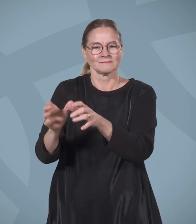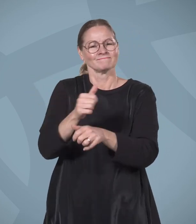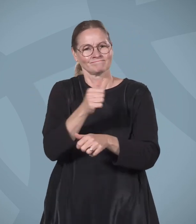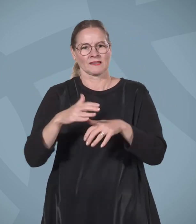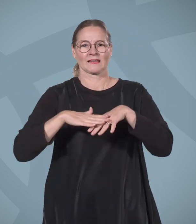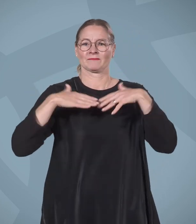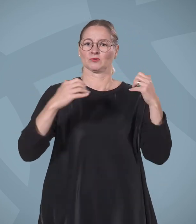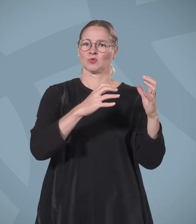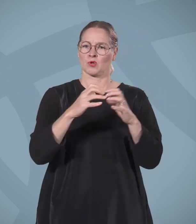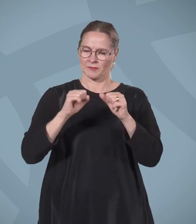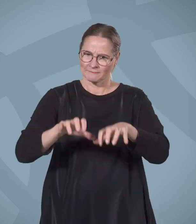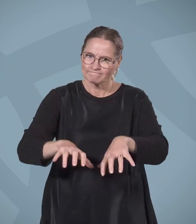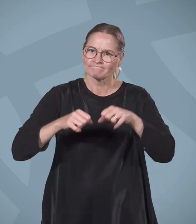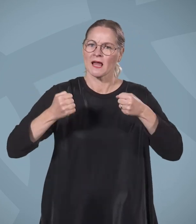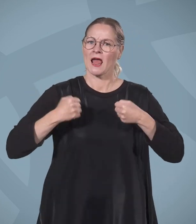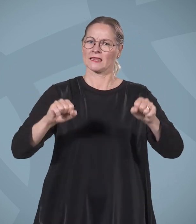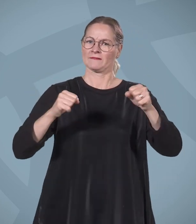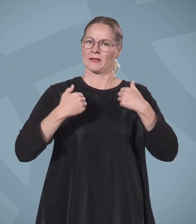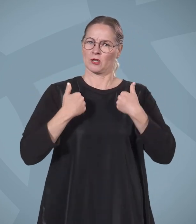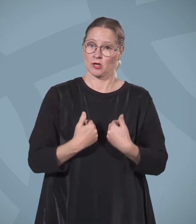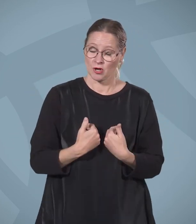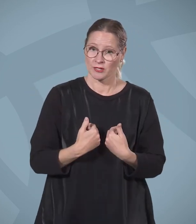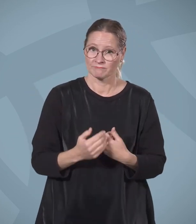vaan terveydenhuollon on otettava asiassa aktiivinen rooli.